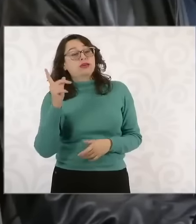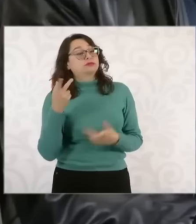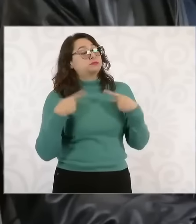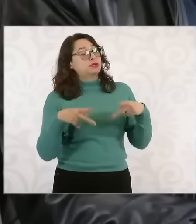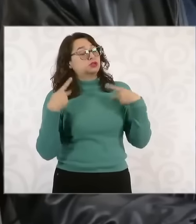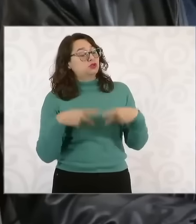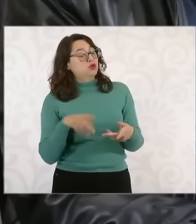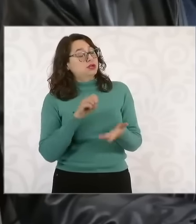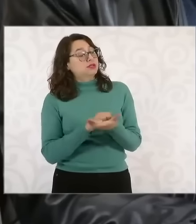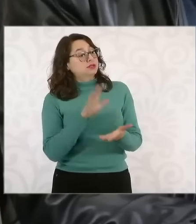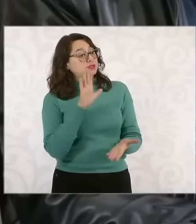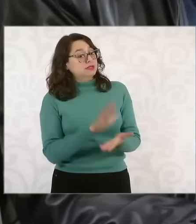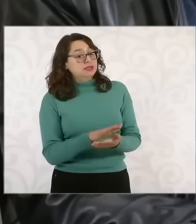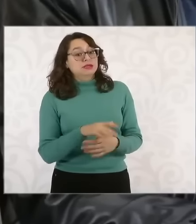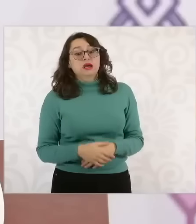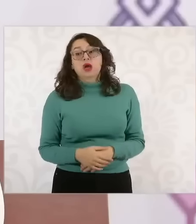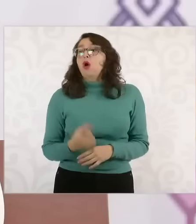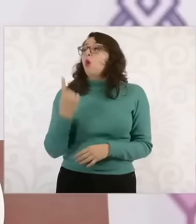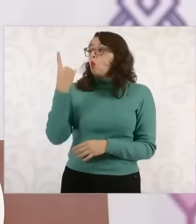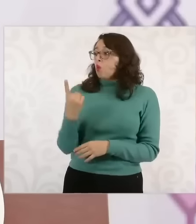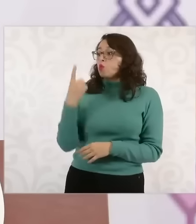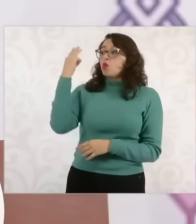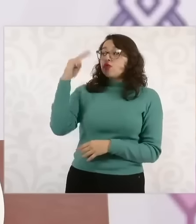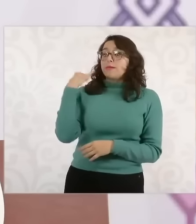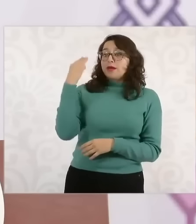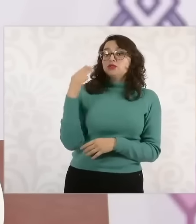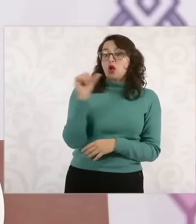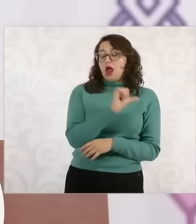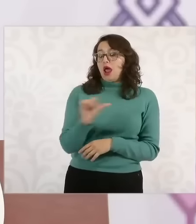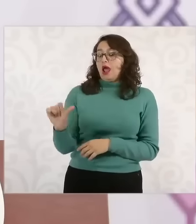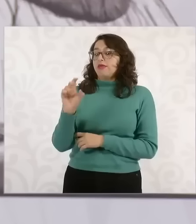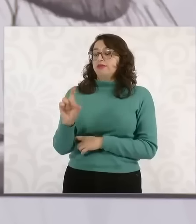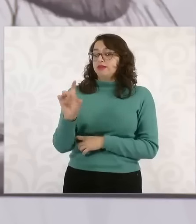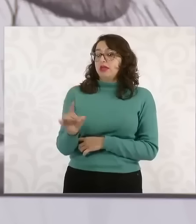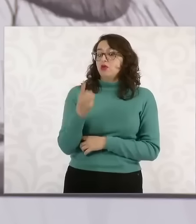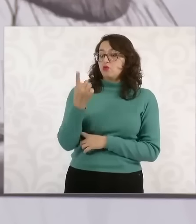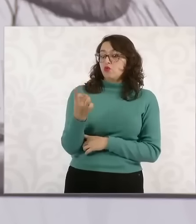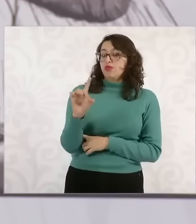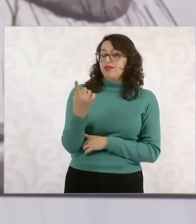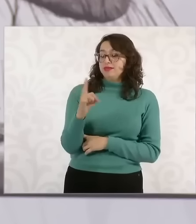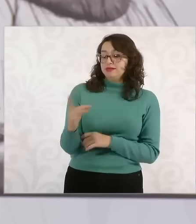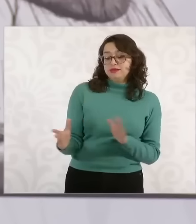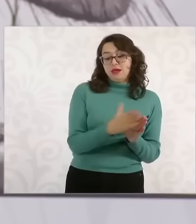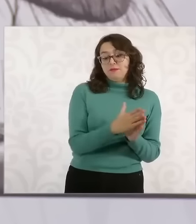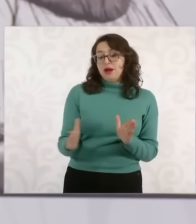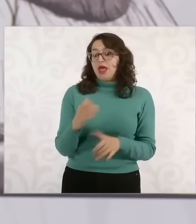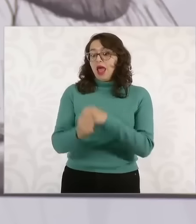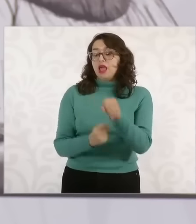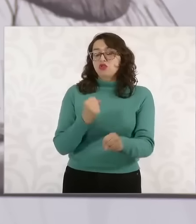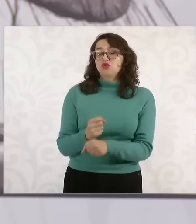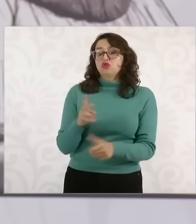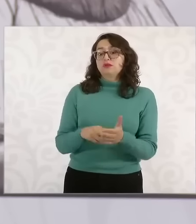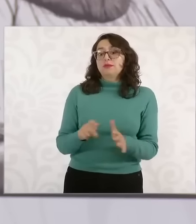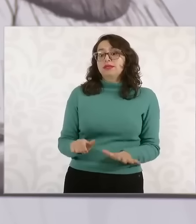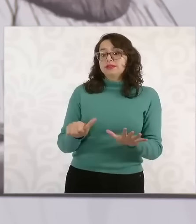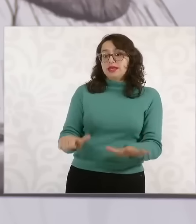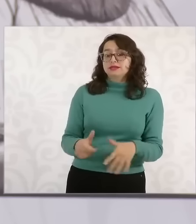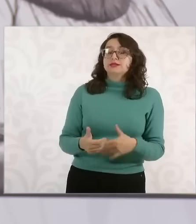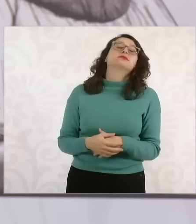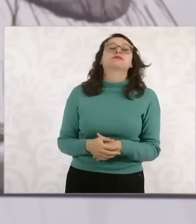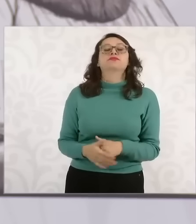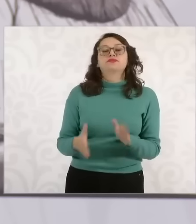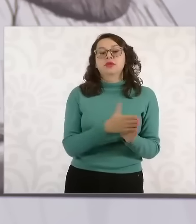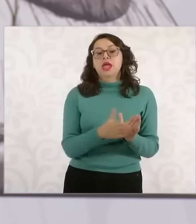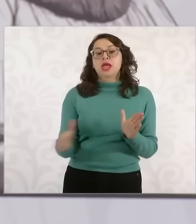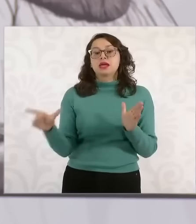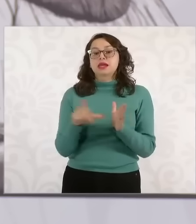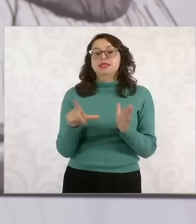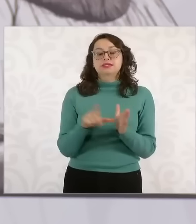etapa en el mes de marzo? primero de marzo al 31 de diciembre de 2026, etapa de credencialización.